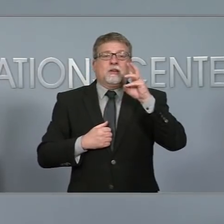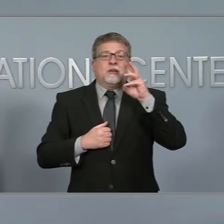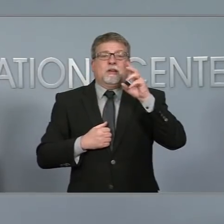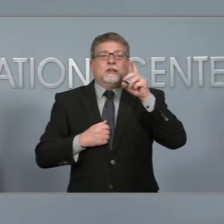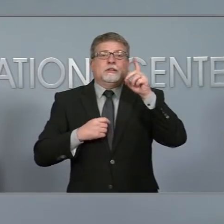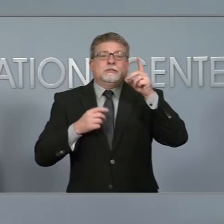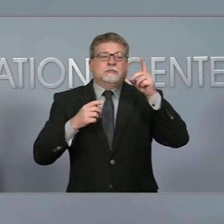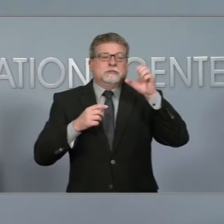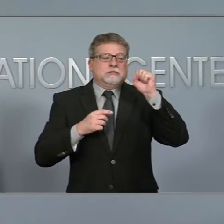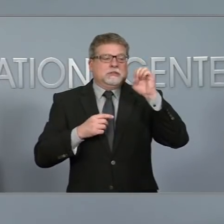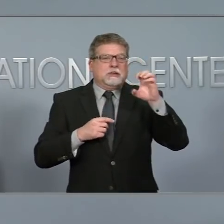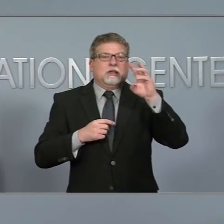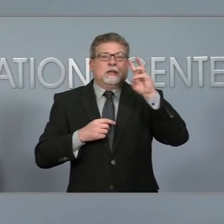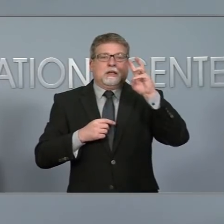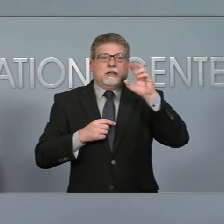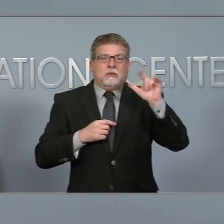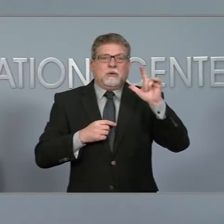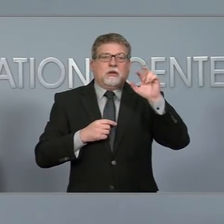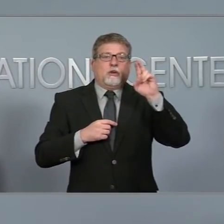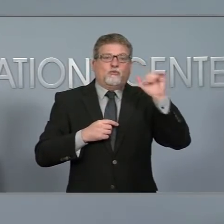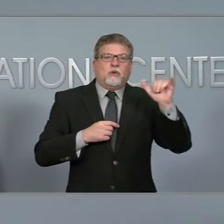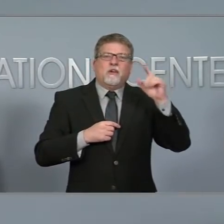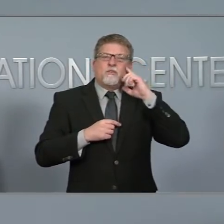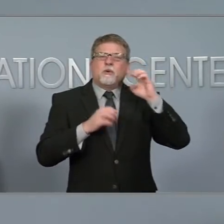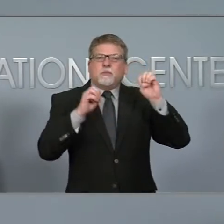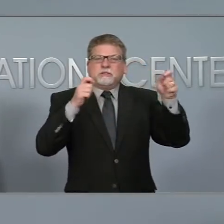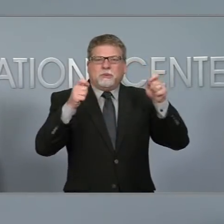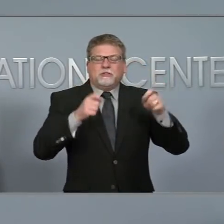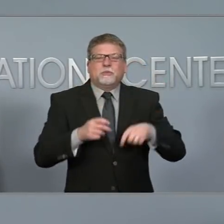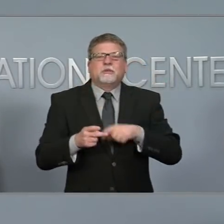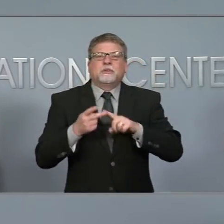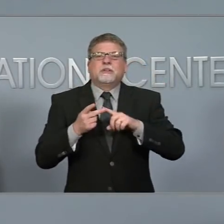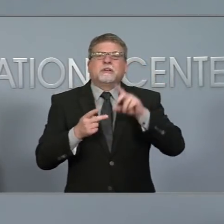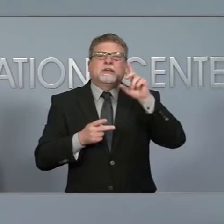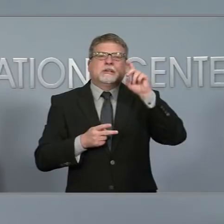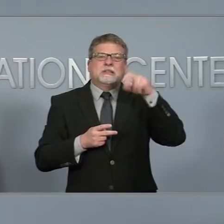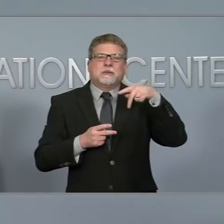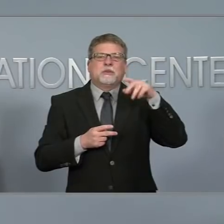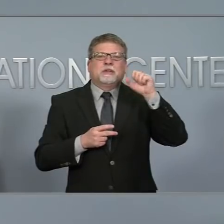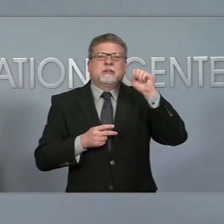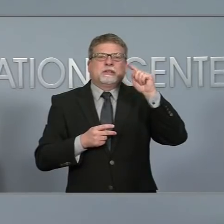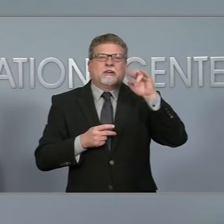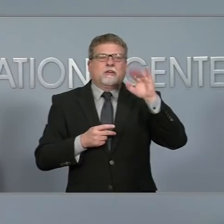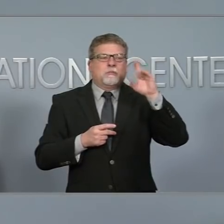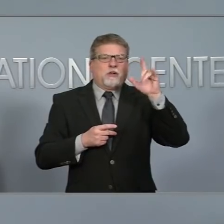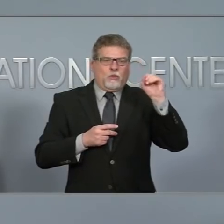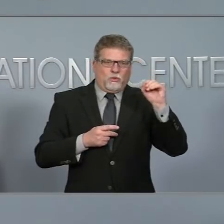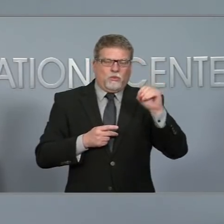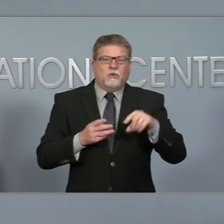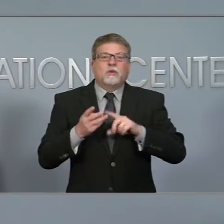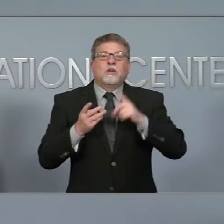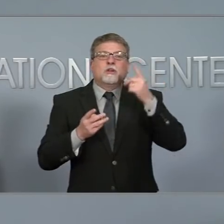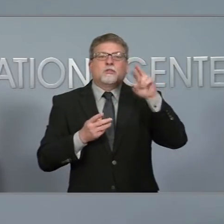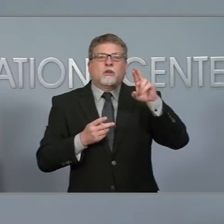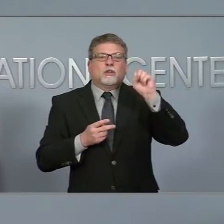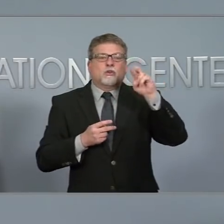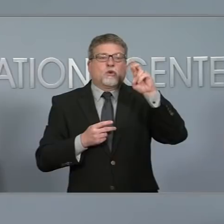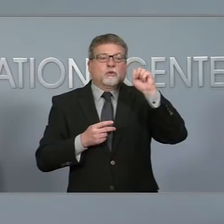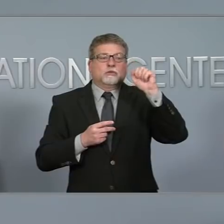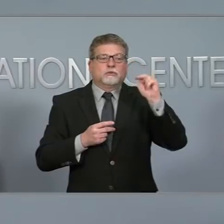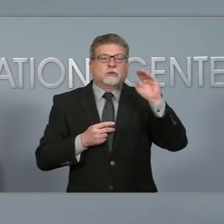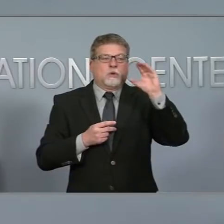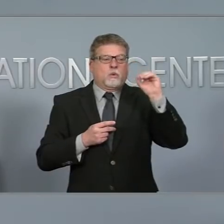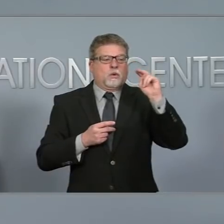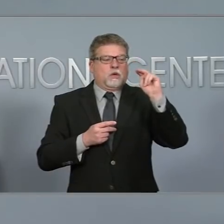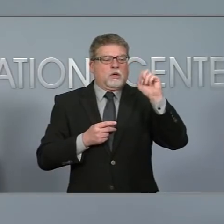de esto, para los siguientes